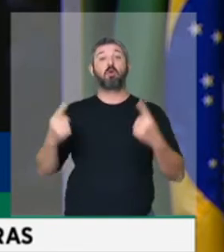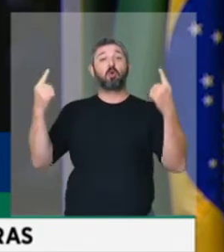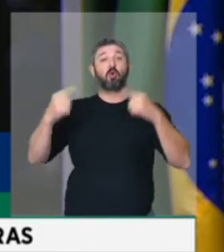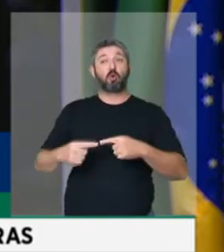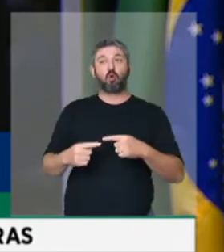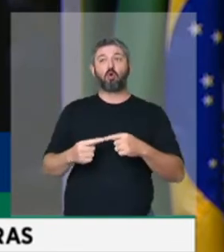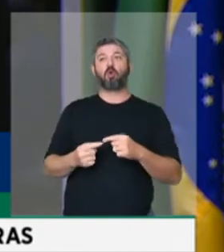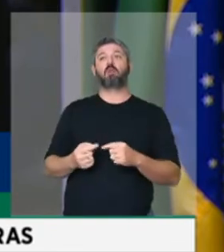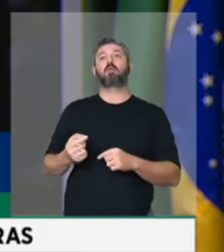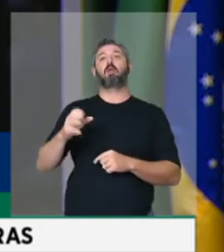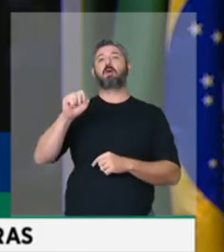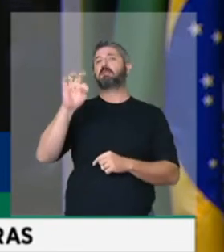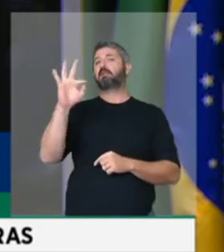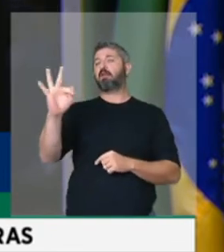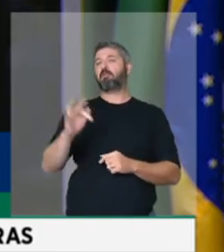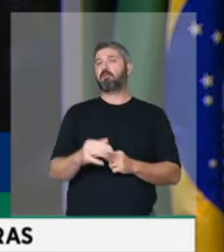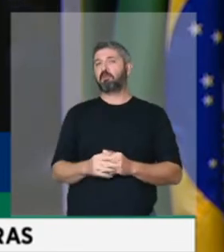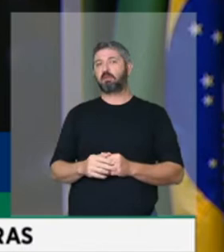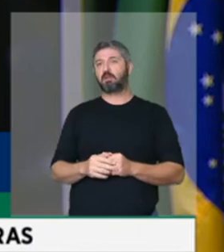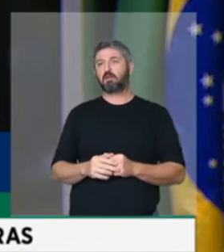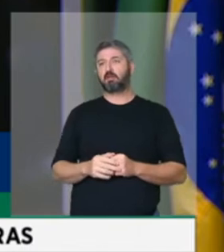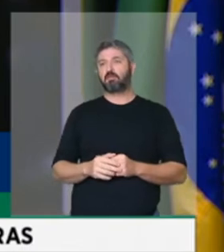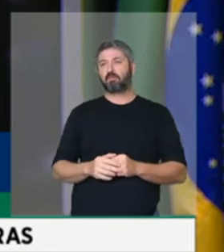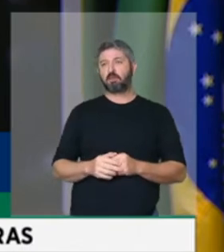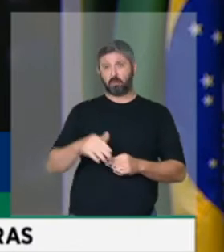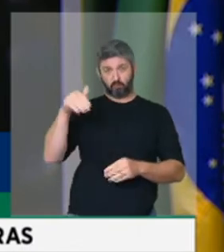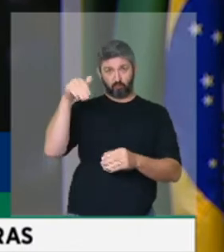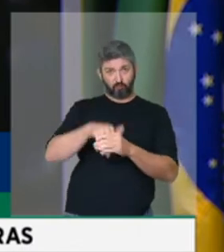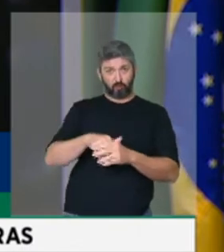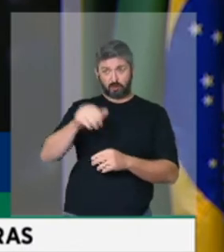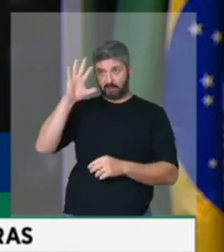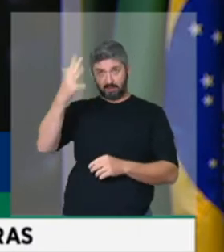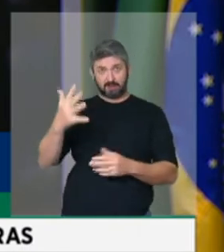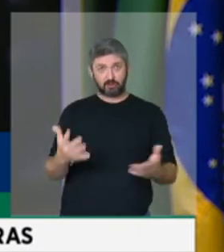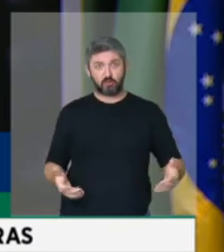ENQUANTO VOCÊ VEM AQUI NA TRIBUNA PRA FALAR MENTIRAS! MENTIRAS EXPLICAÇÃO TEM QUE ME DIZER POR QUE QUE VOTOU LÁ